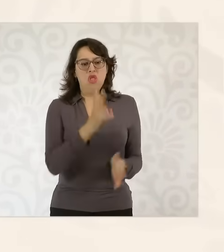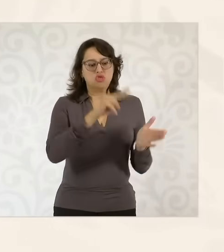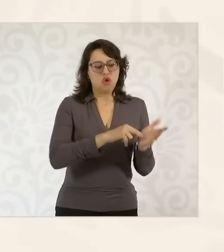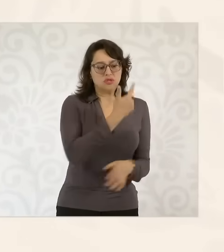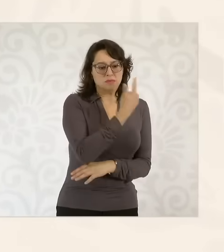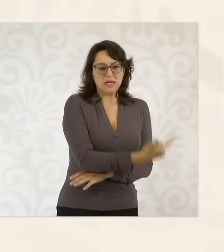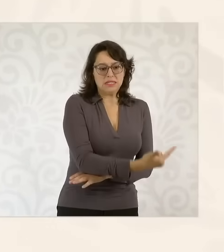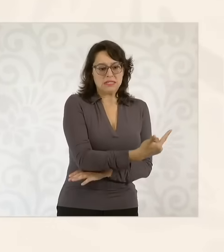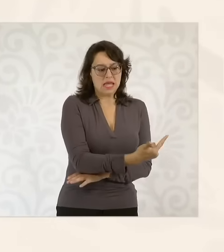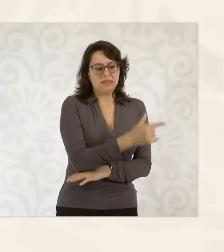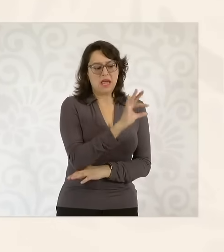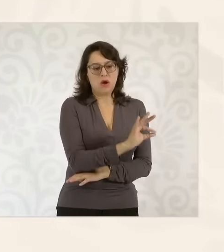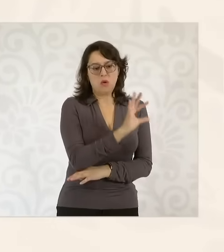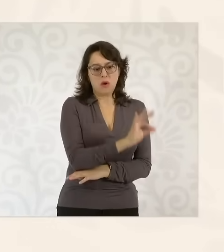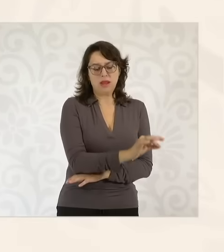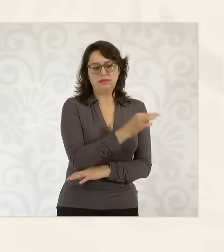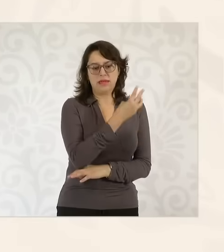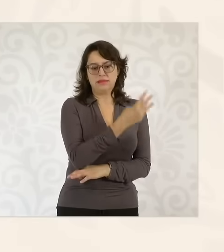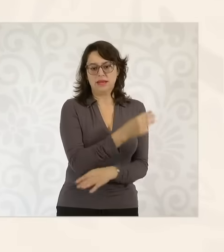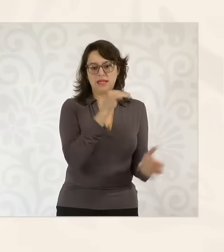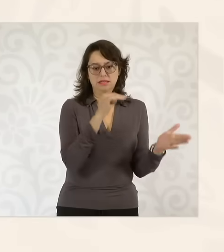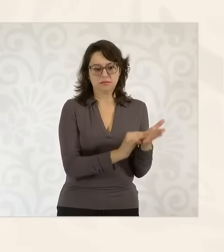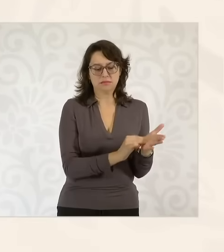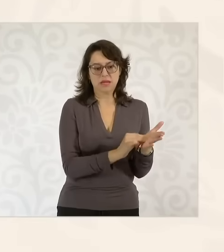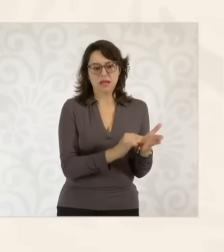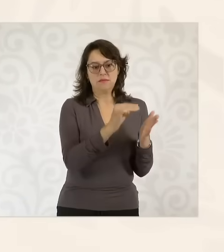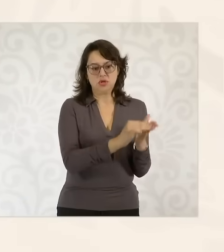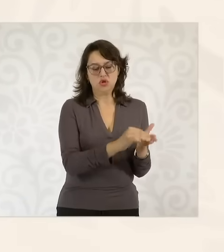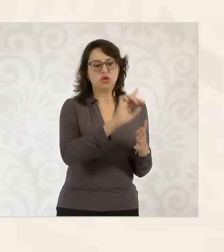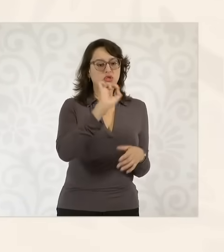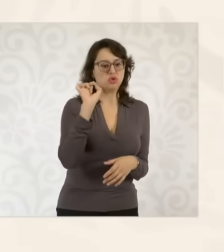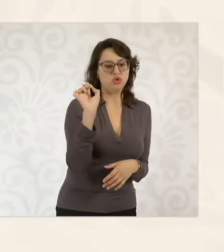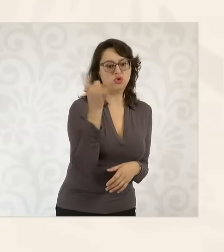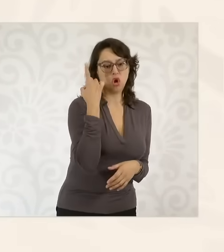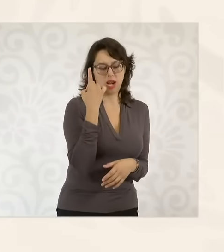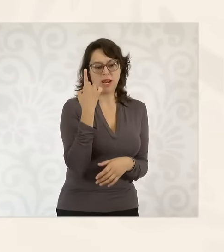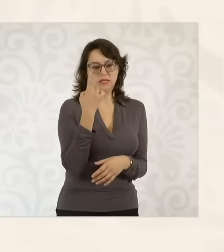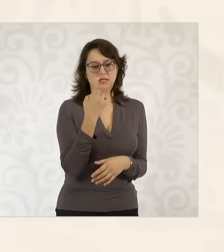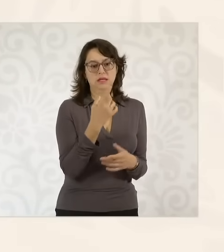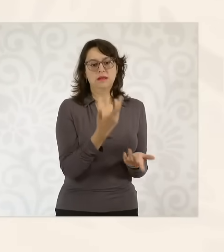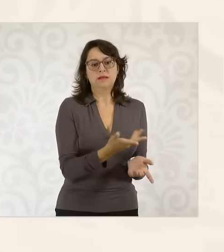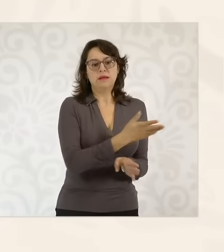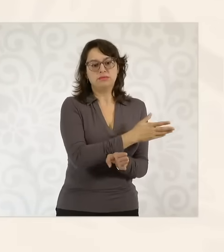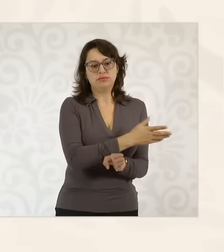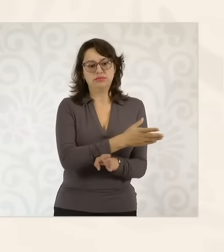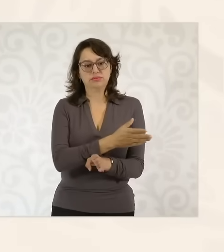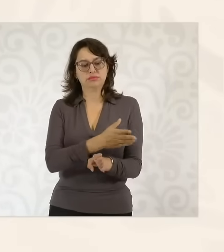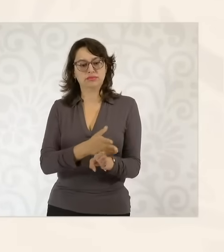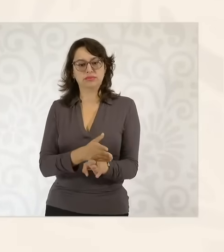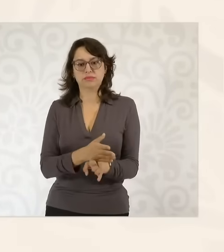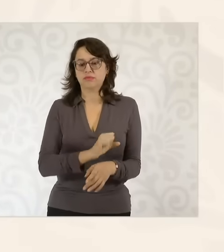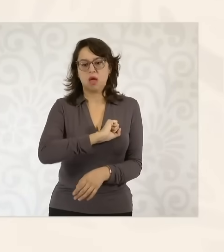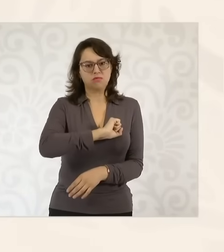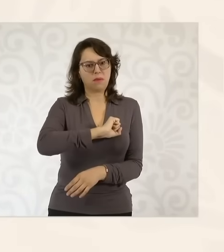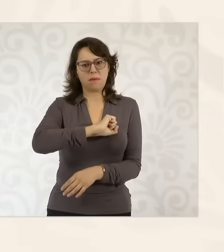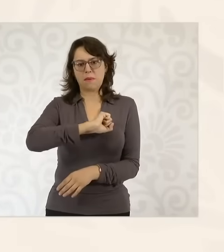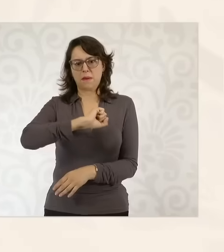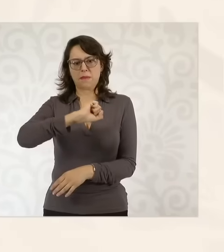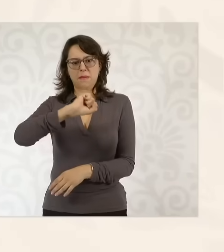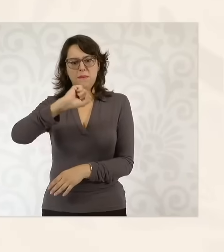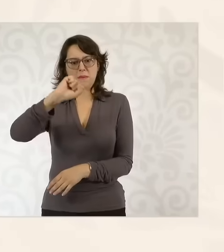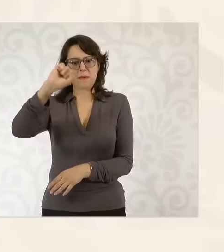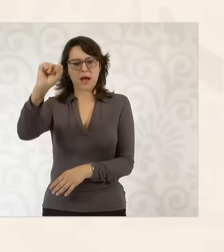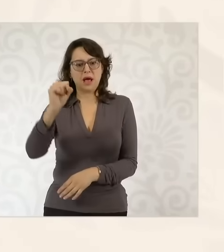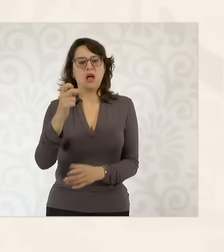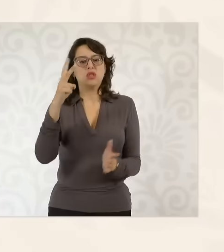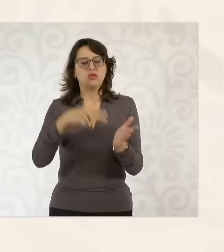de la deuda de 43,300 millones de dólares en el año 2008 a 105,800 millones en el año 2018.